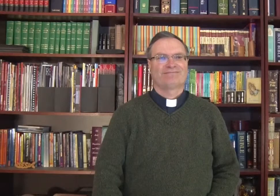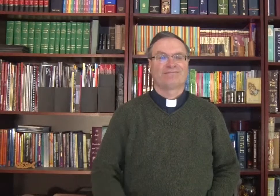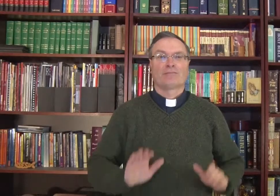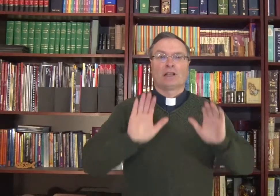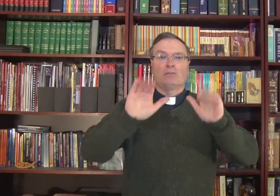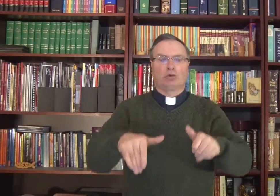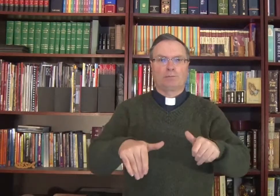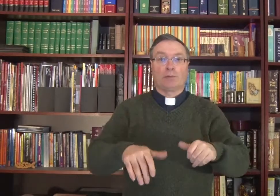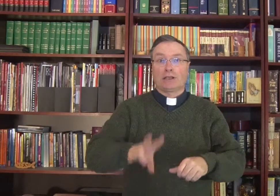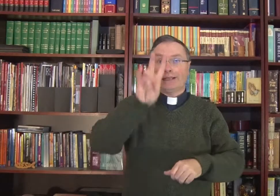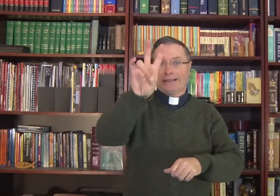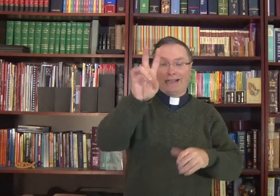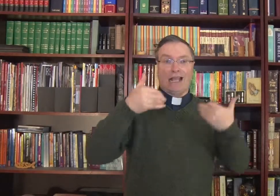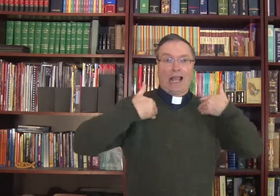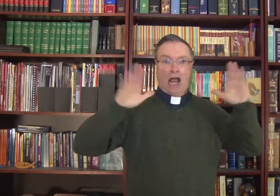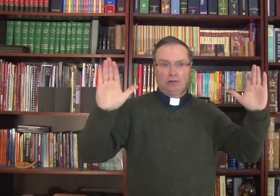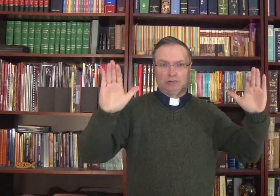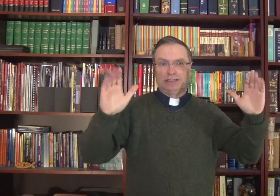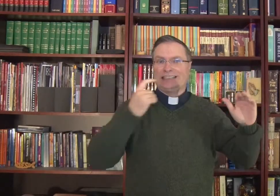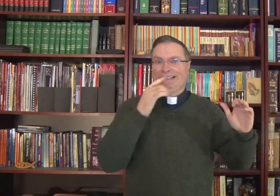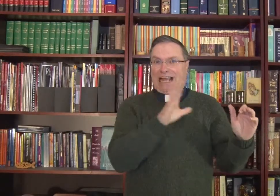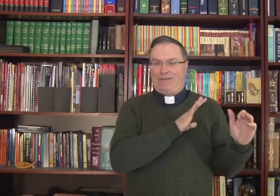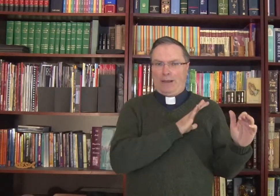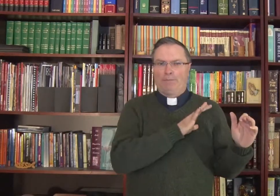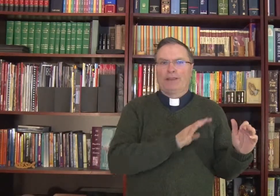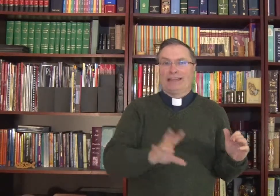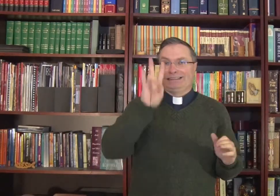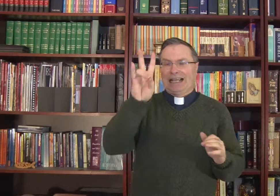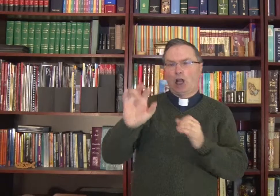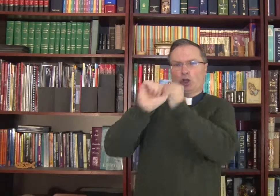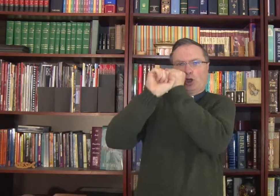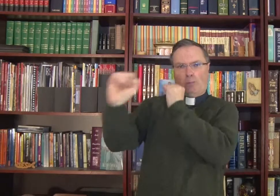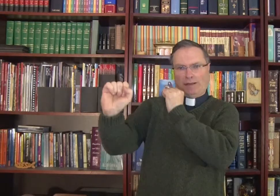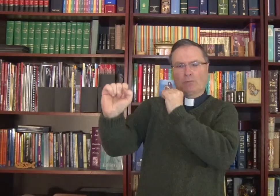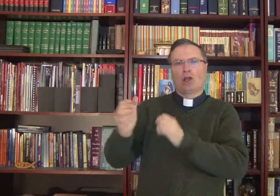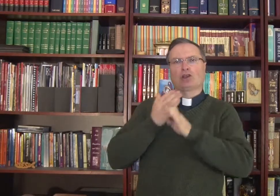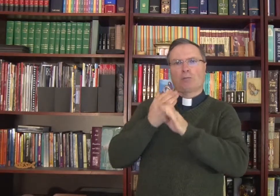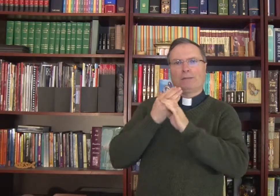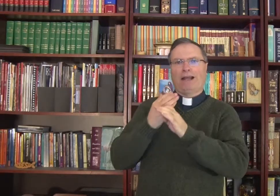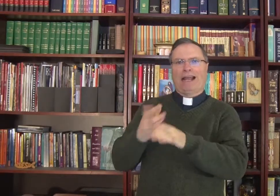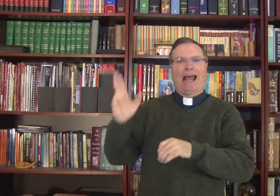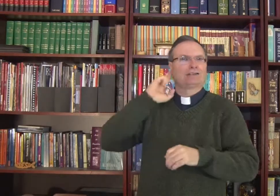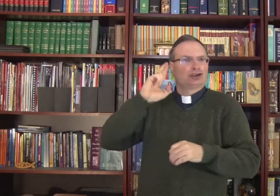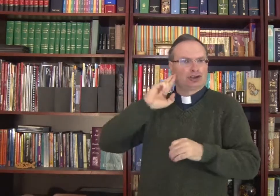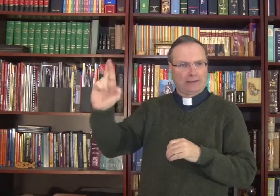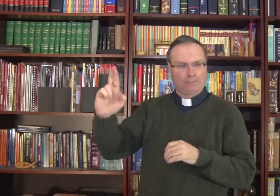Puis les sept anges qui avaient les sept trompettes se préparèrent à en sonner.